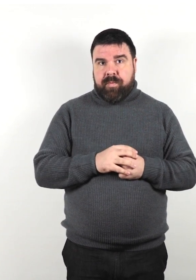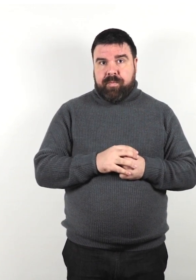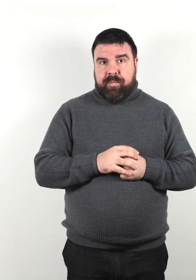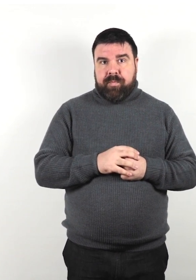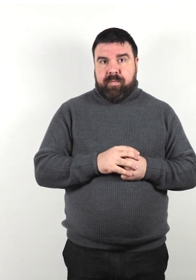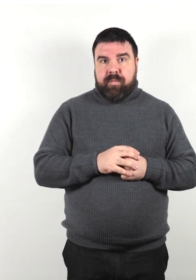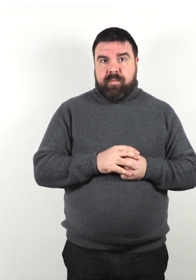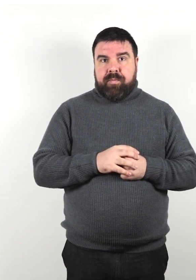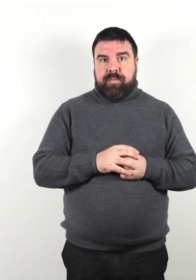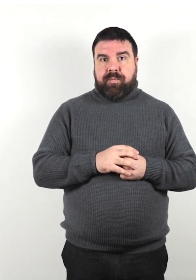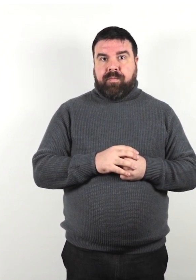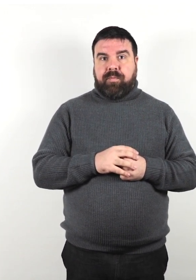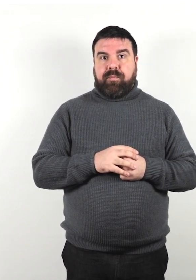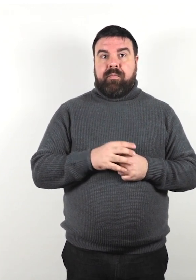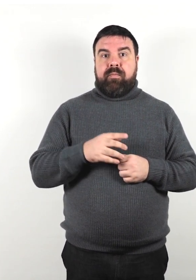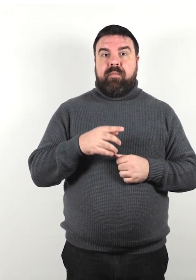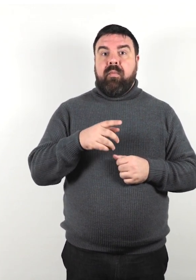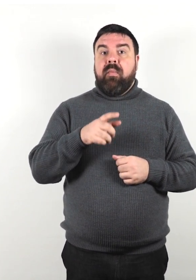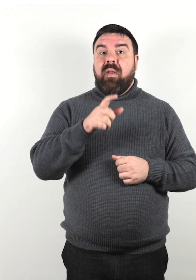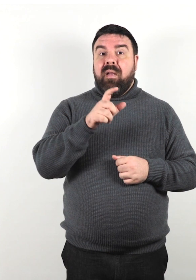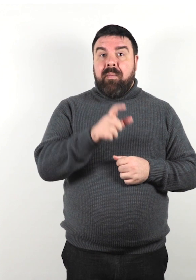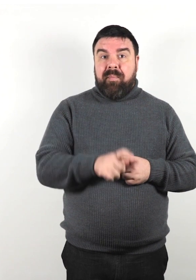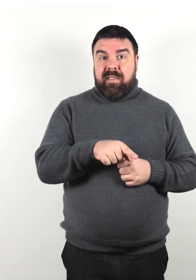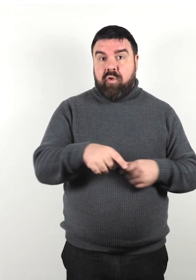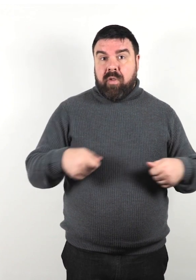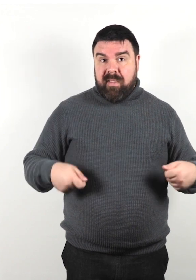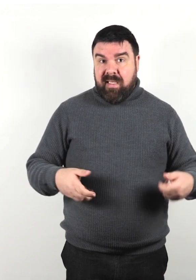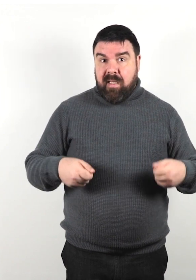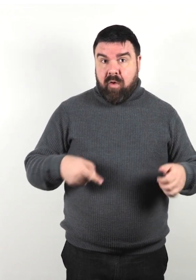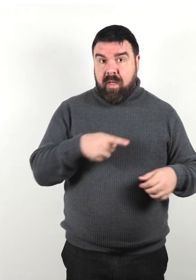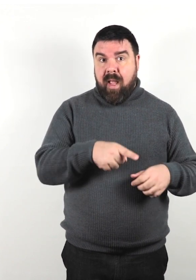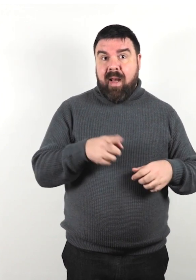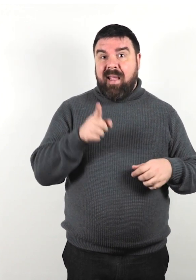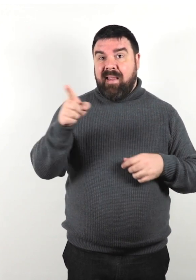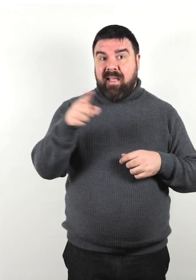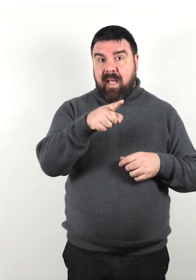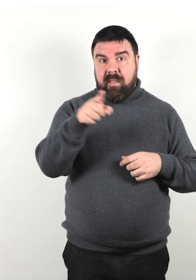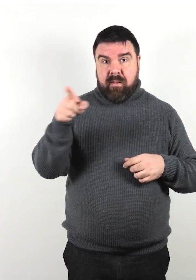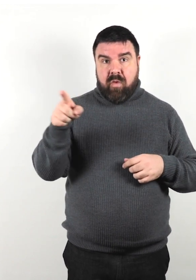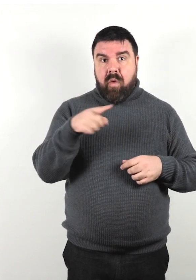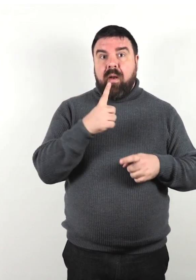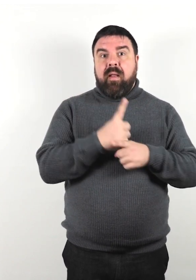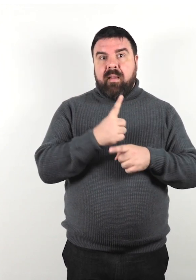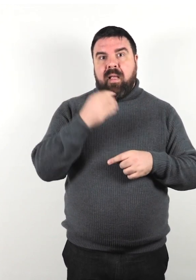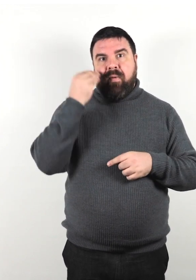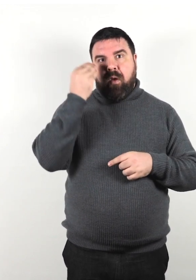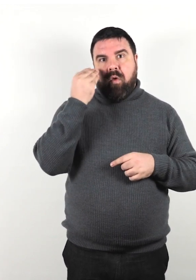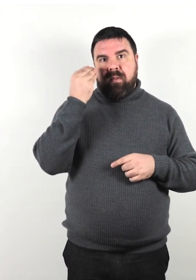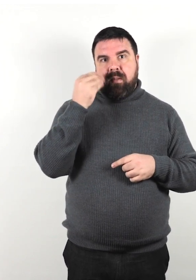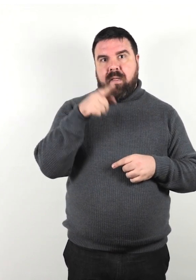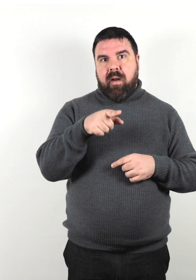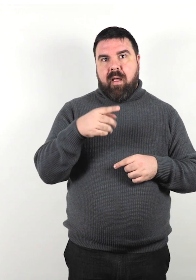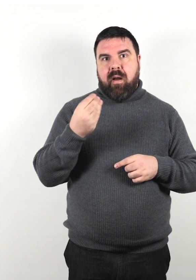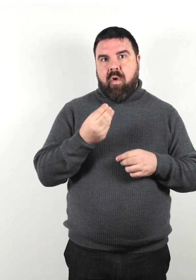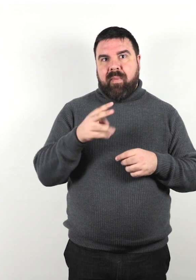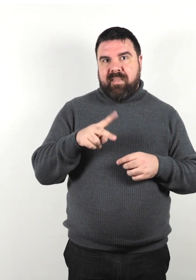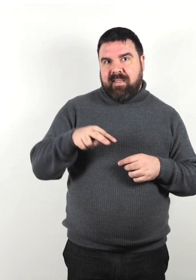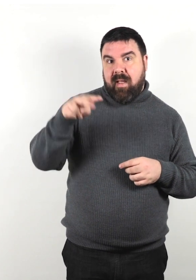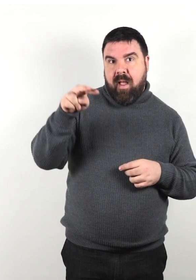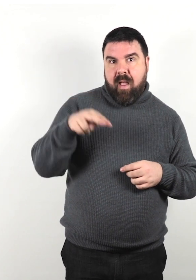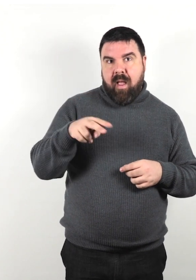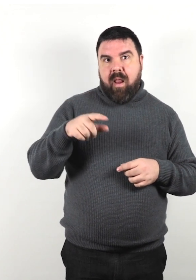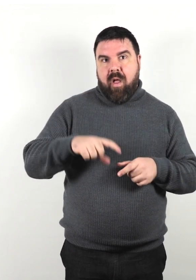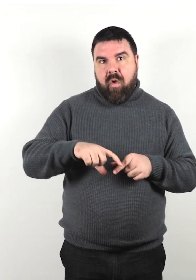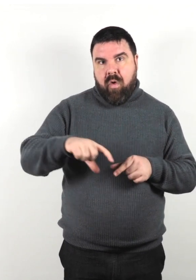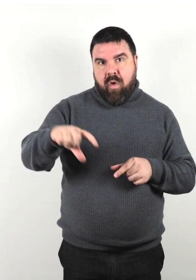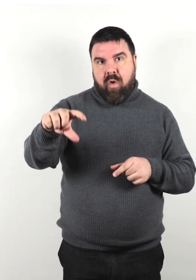Quando si danno indicazioni a una persona che utilizza una sedia a rotelle, bisogna tenere in considerazione cose come scale, cordoli e ripide colline.